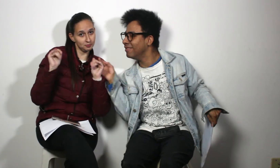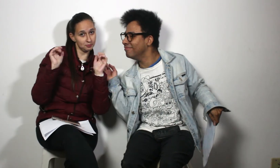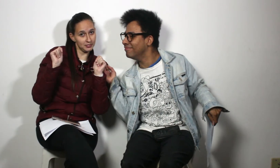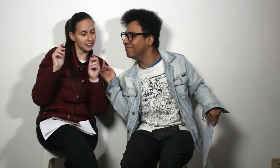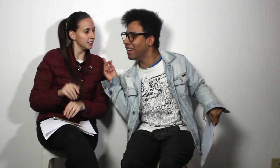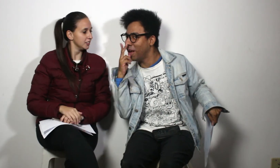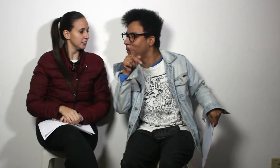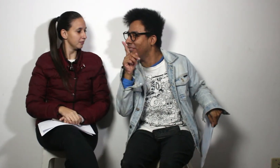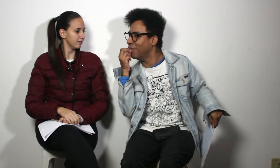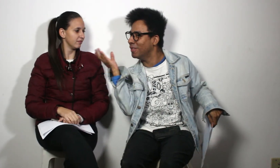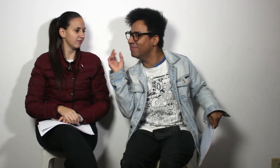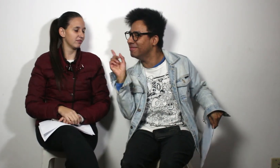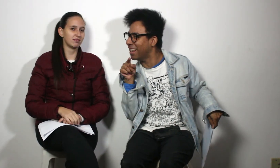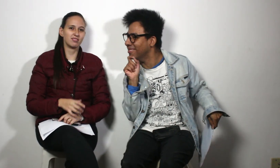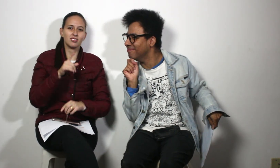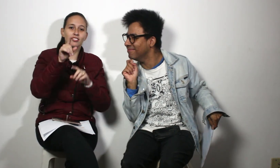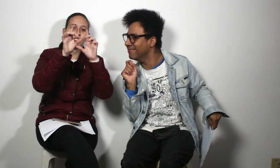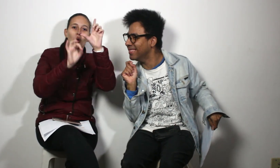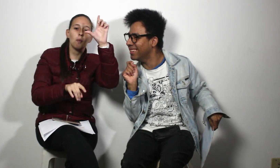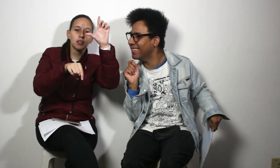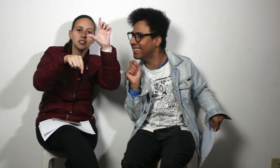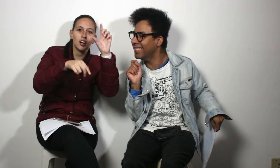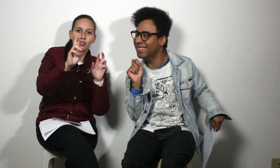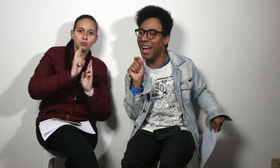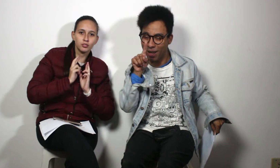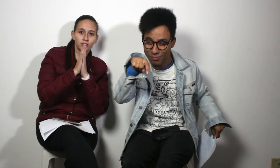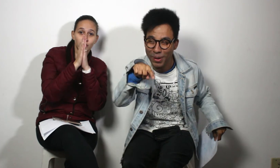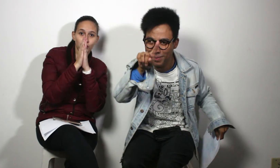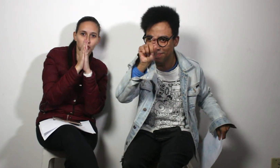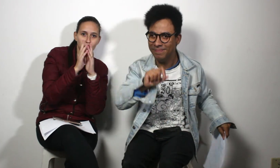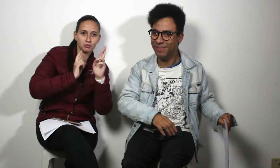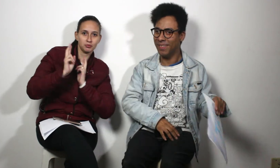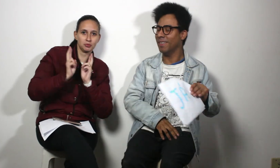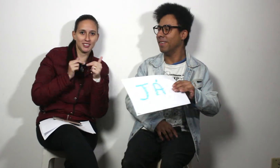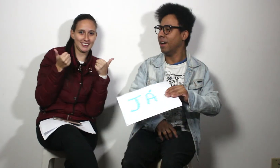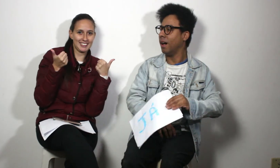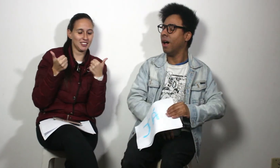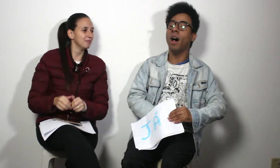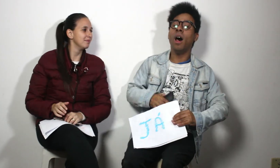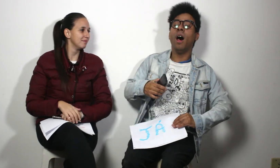Eu não acho! Eles não falar!RS! AQUI COMETÁRIO.. POR FAVOR ME RESPONDE !